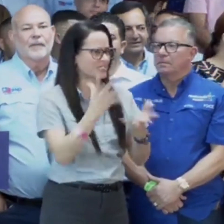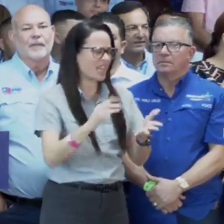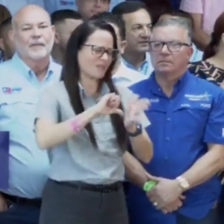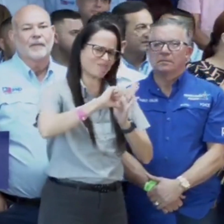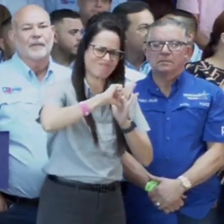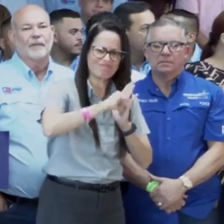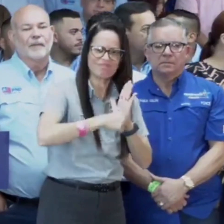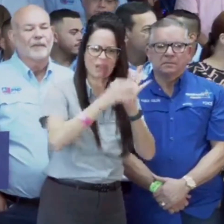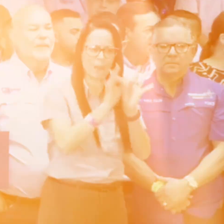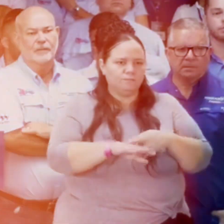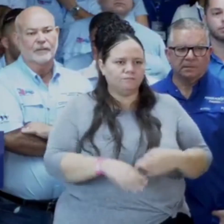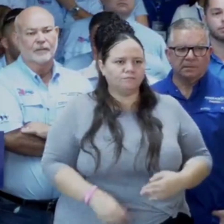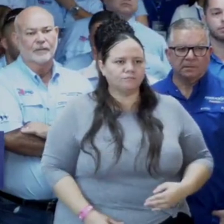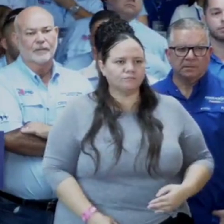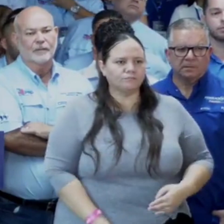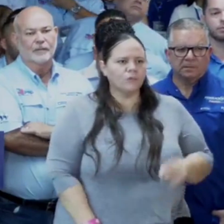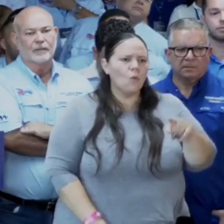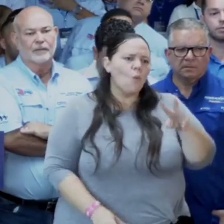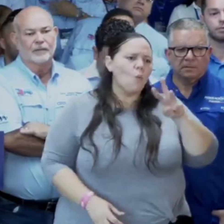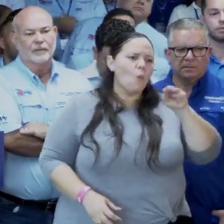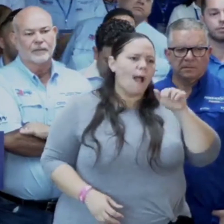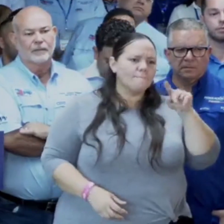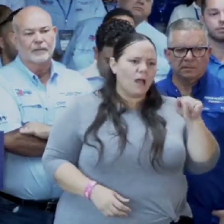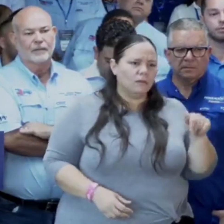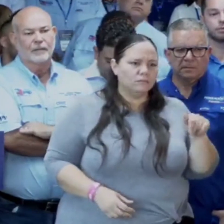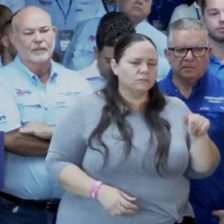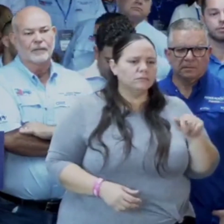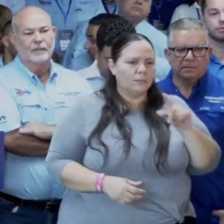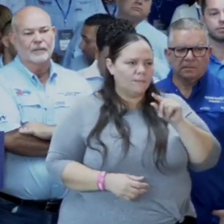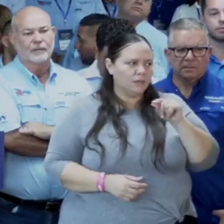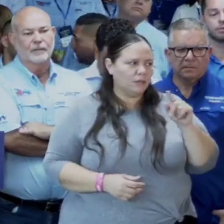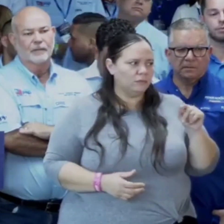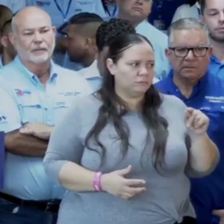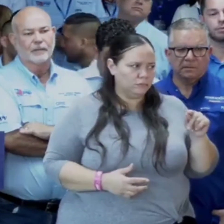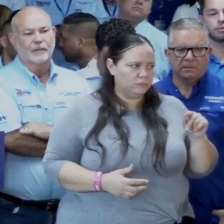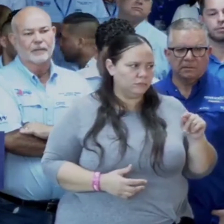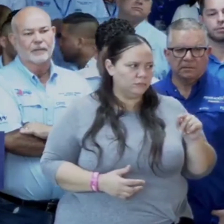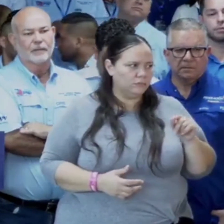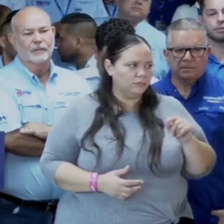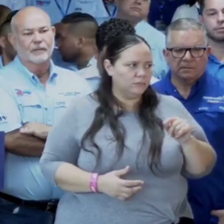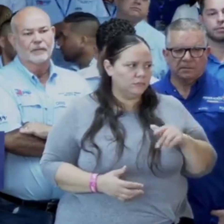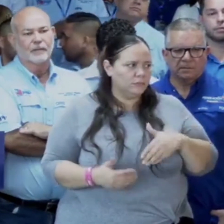llegar al congreso Buenas tardes a todos comisionada e Aunque en varias ocasiones